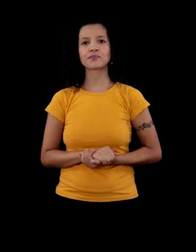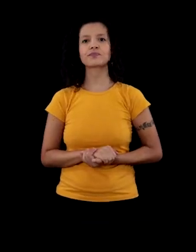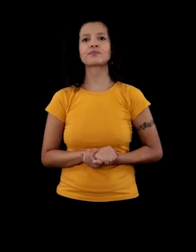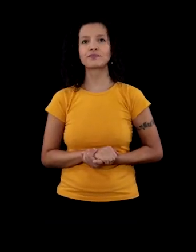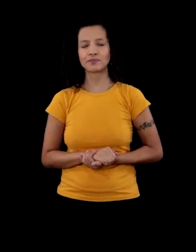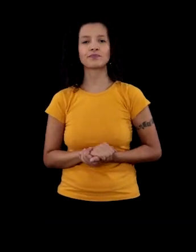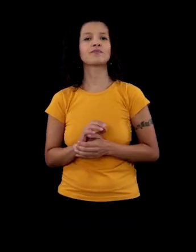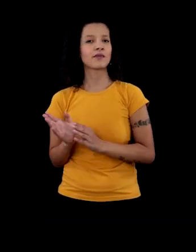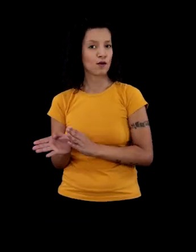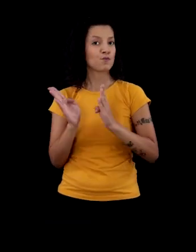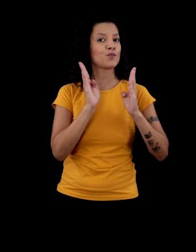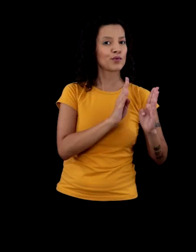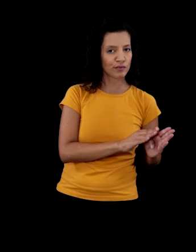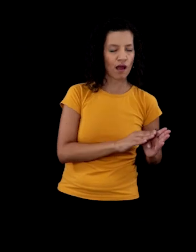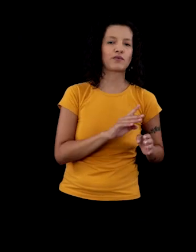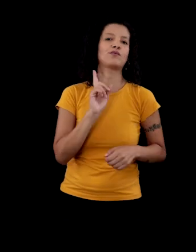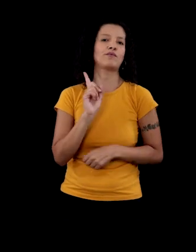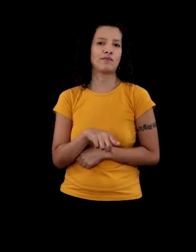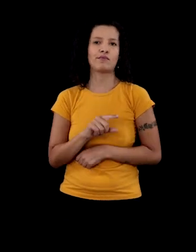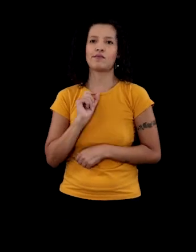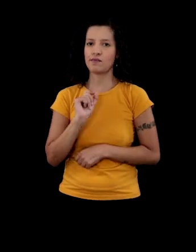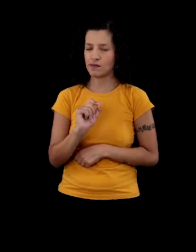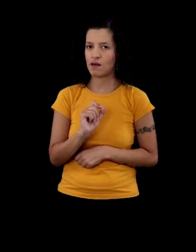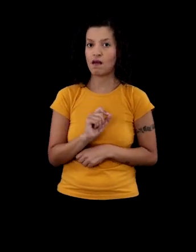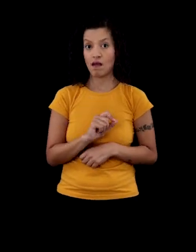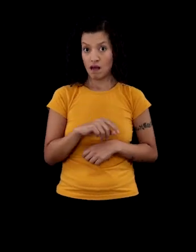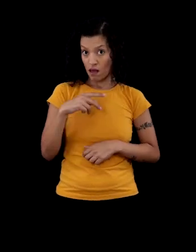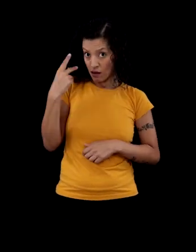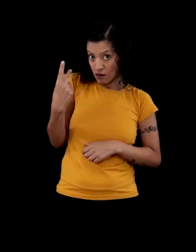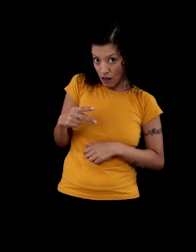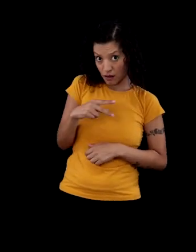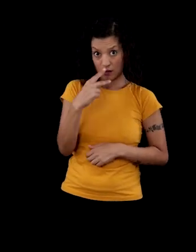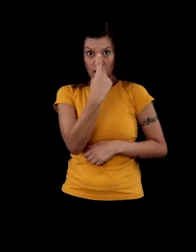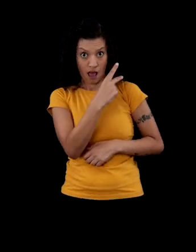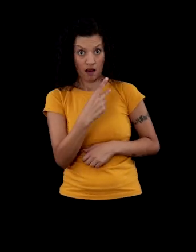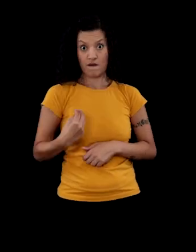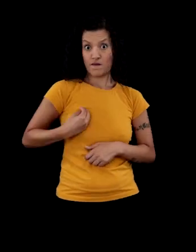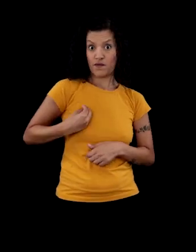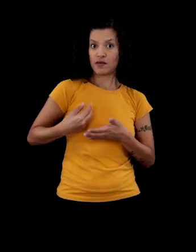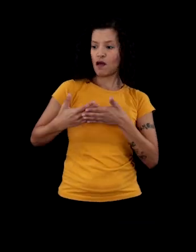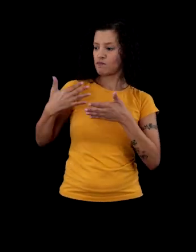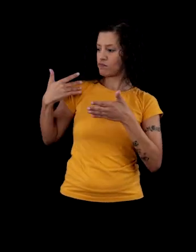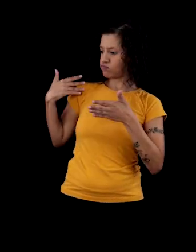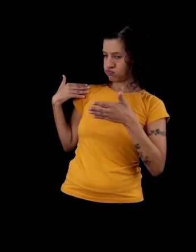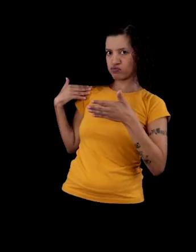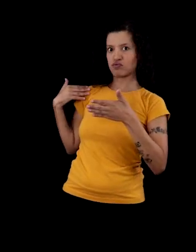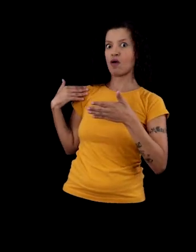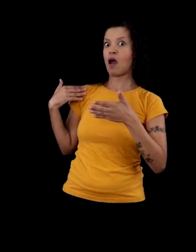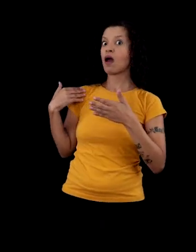Por outro lado, que é um dado biográfico da carreira dela,